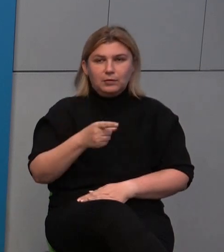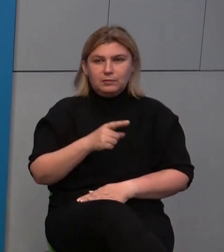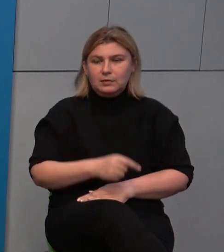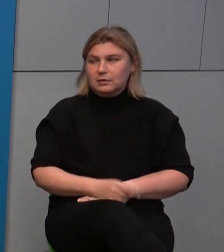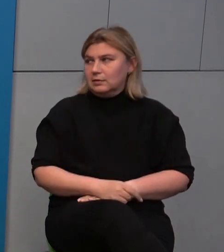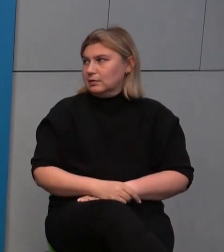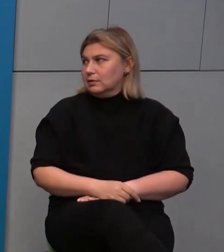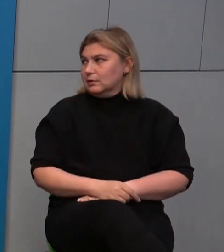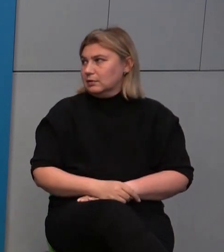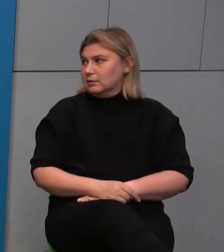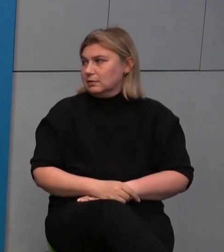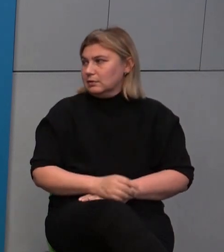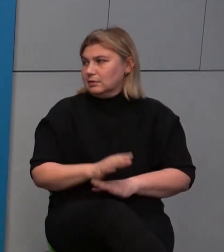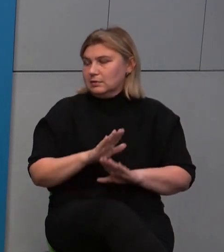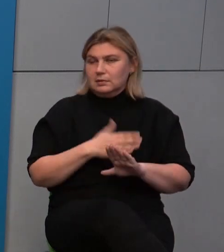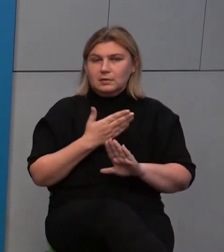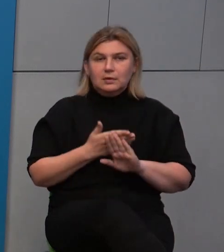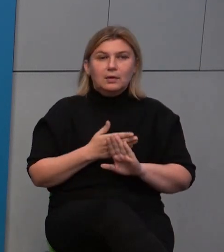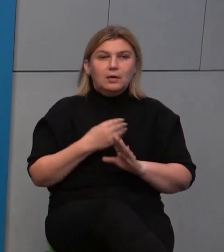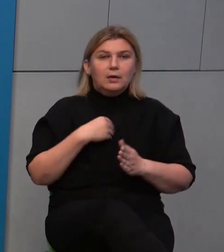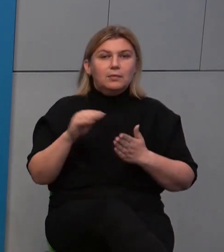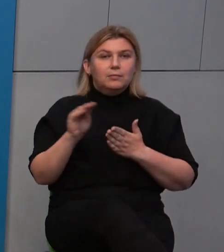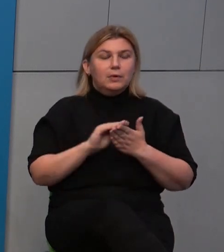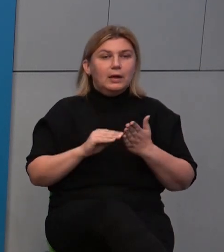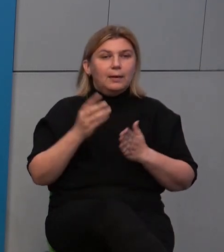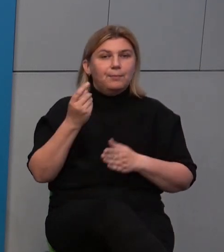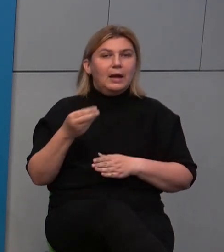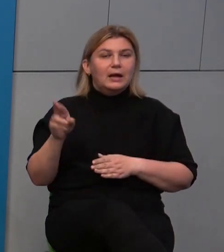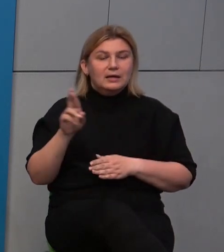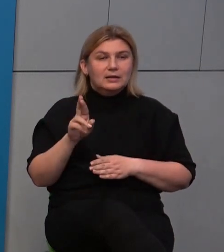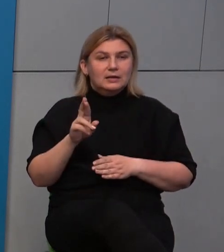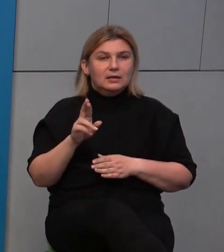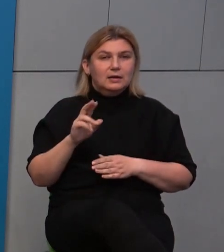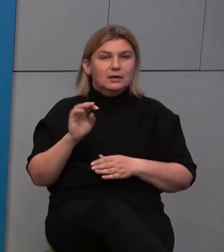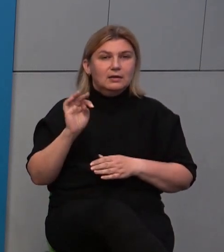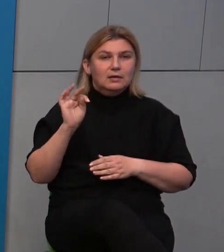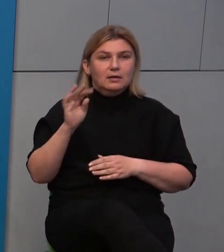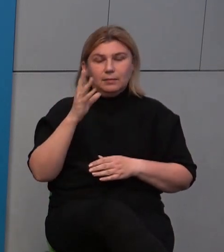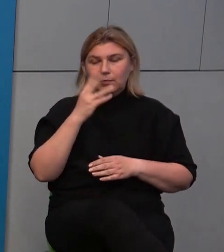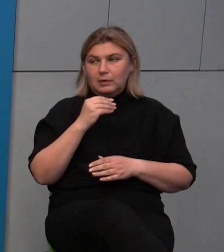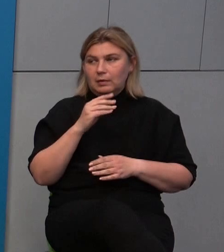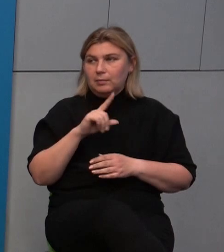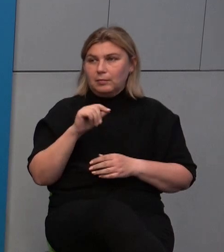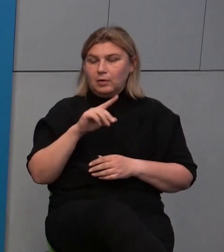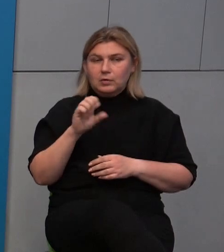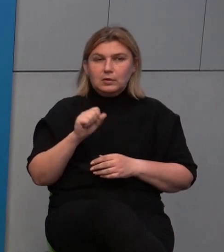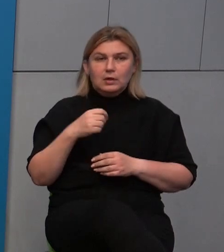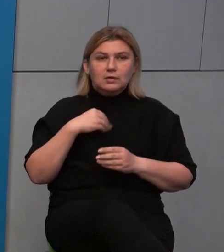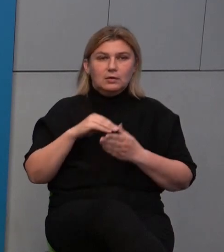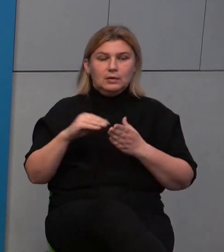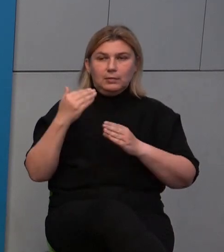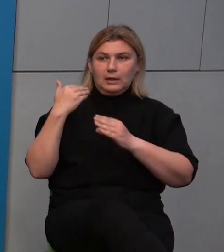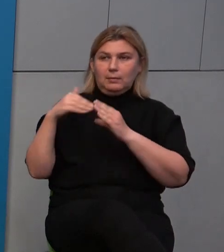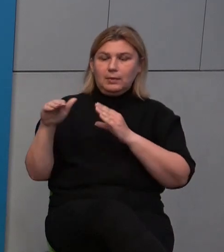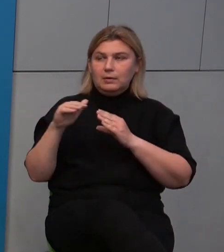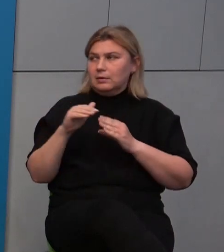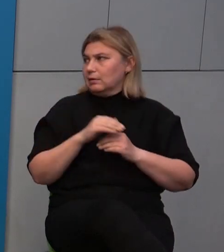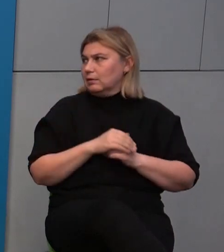Ale ja na przykład pisałam pracę magisterską też o jego prozie i jak napisałam do niego mail, on odpisał po trzech dniach.